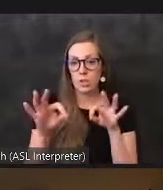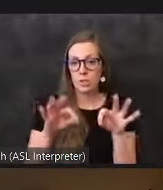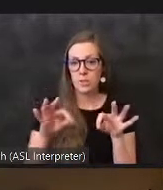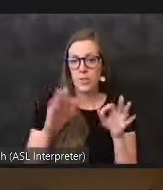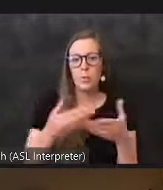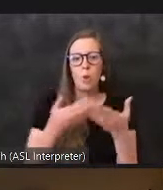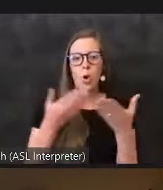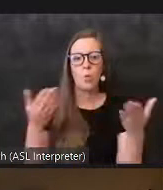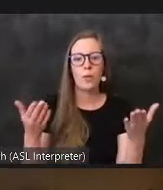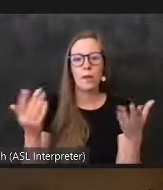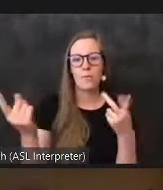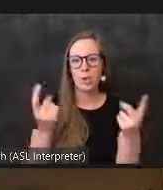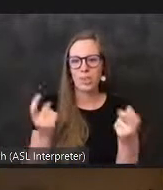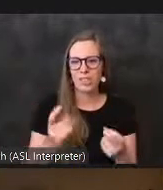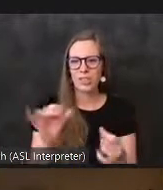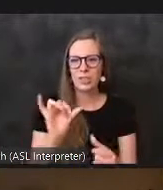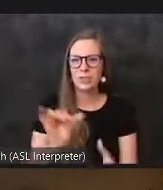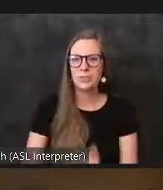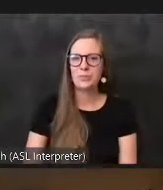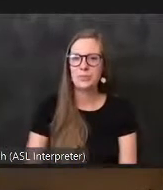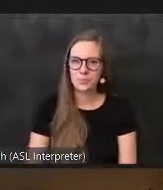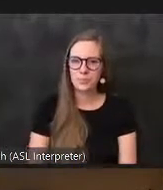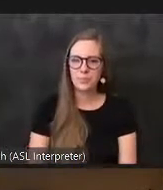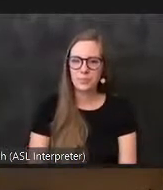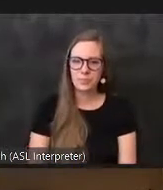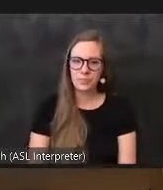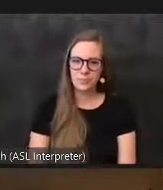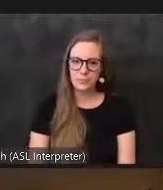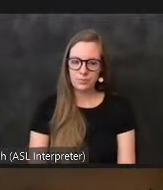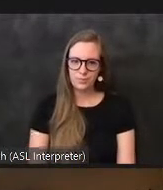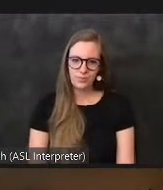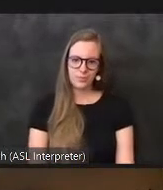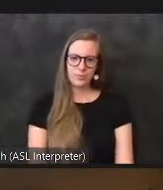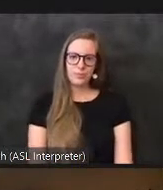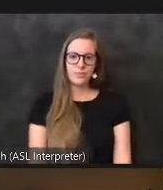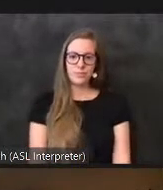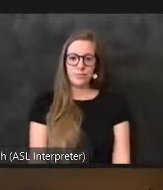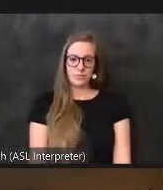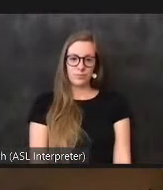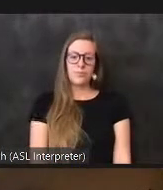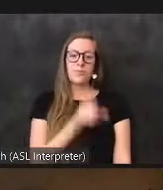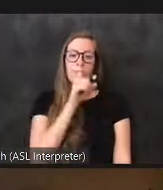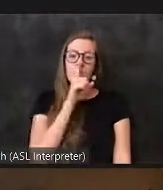los miembros del público y de los medios de comunicación para preguntas. Seguro nuestro trabajo en el Departamento